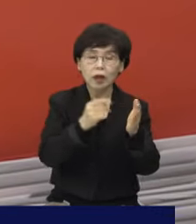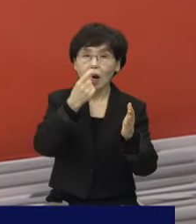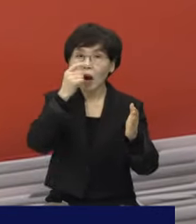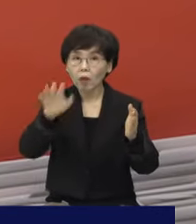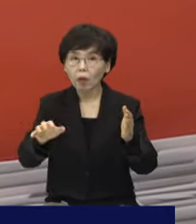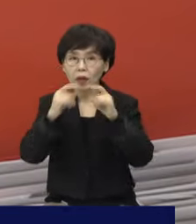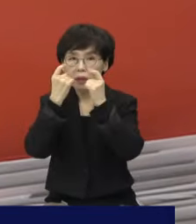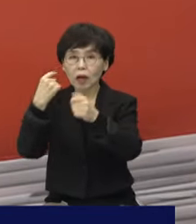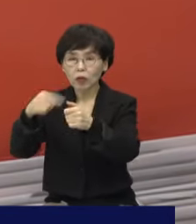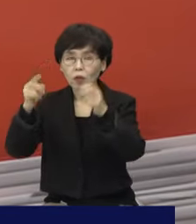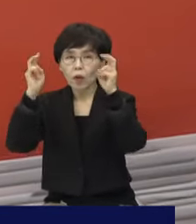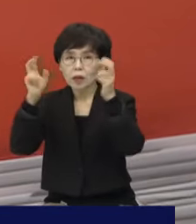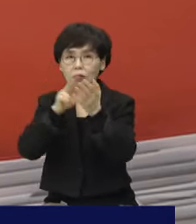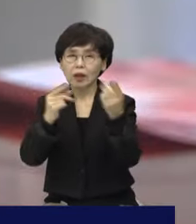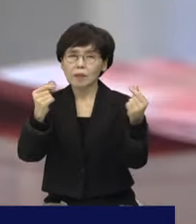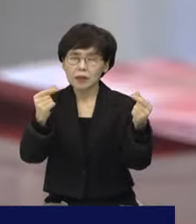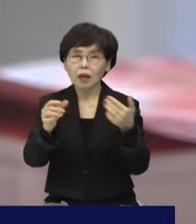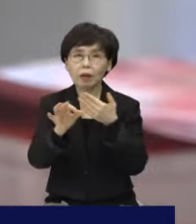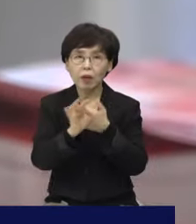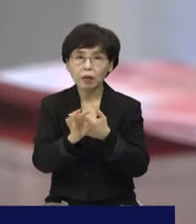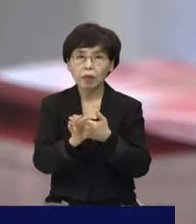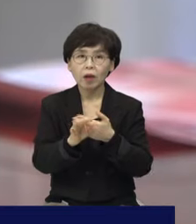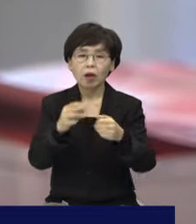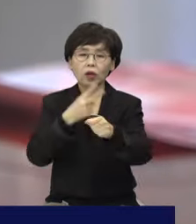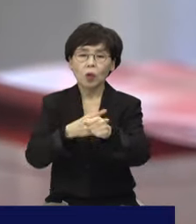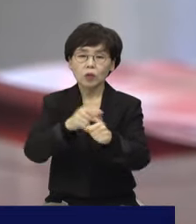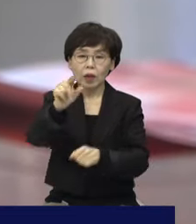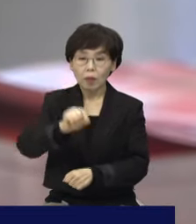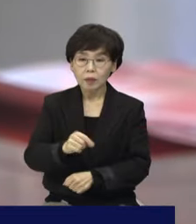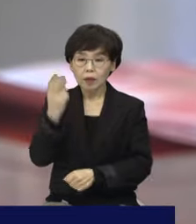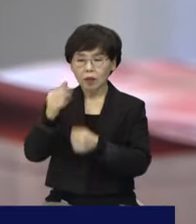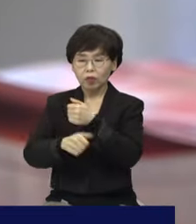사교육업체 자료와 비슷하면 현직 교사로 구성된 수능출제점검위원회를 통해